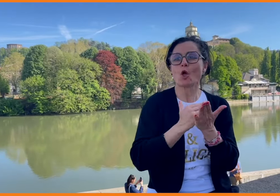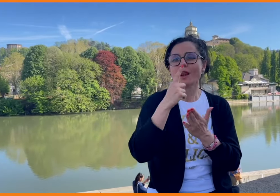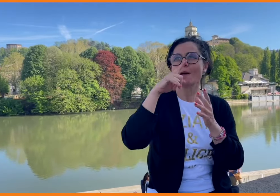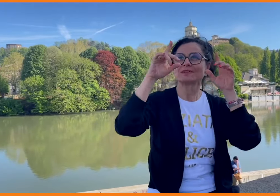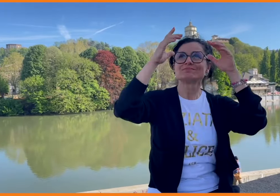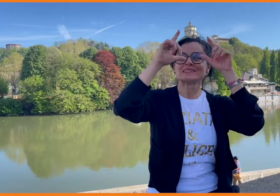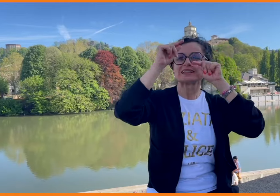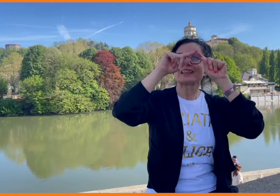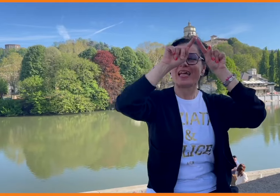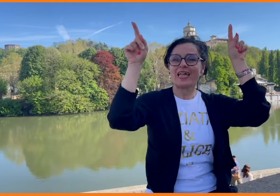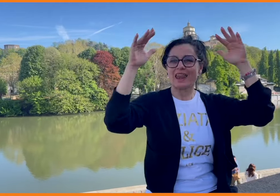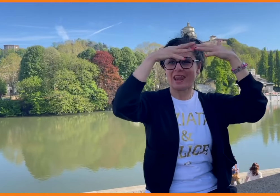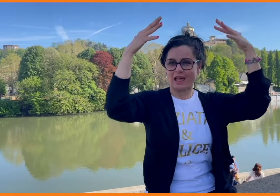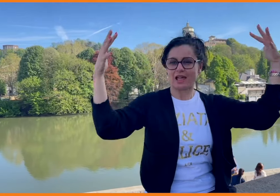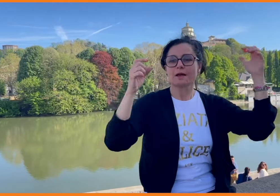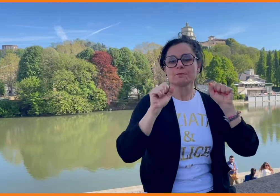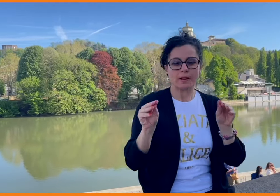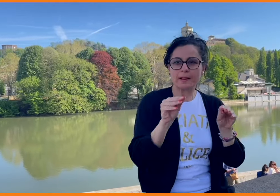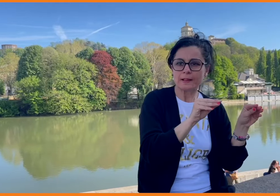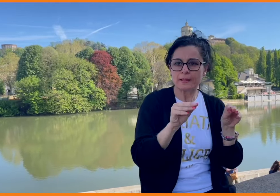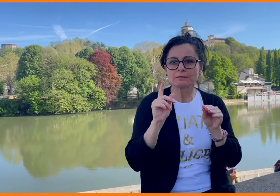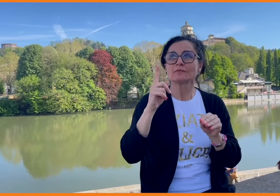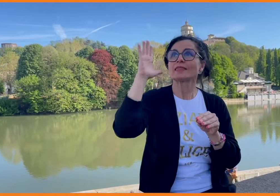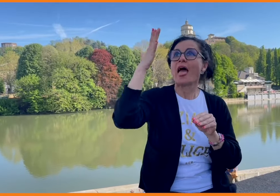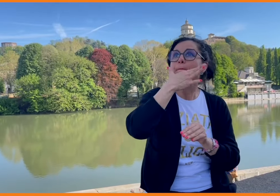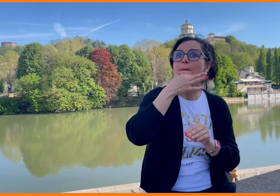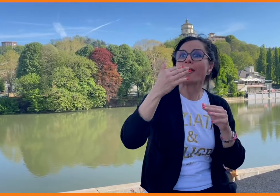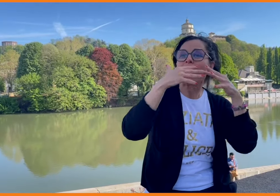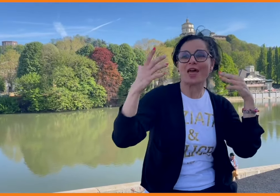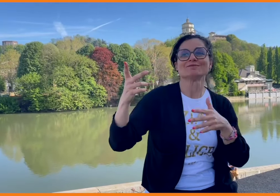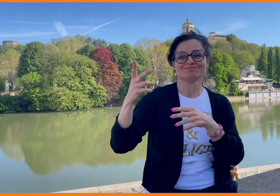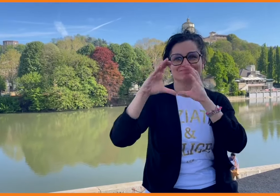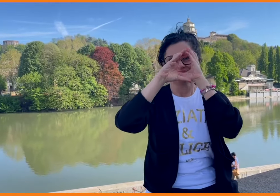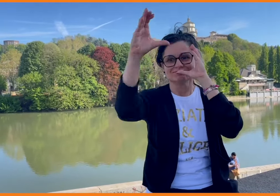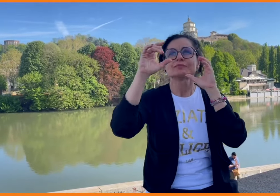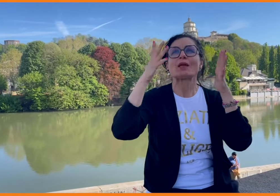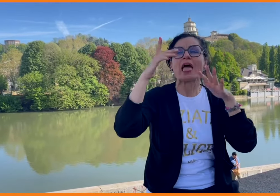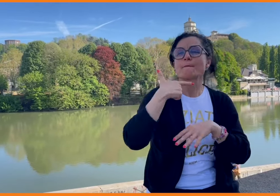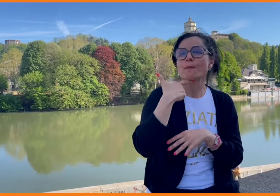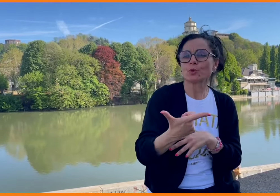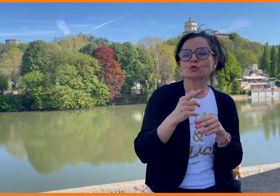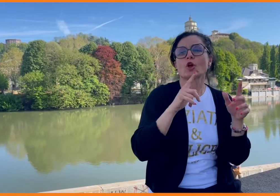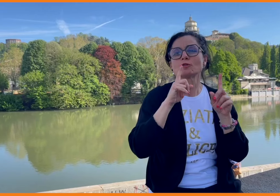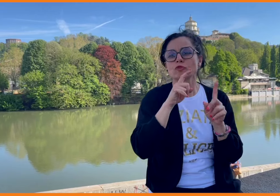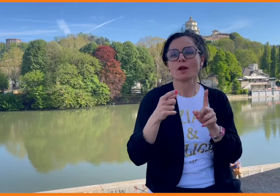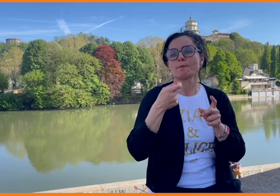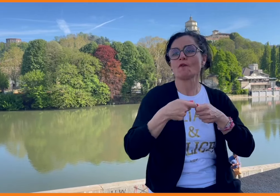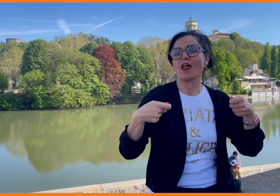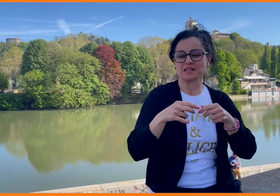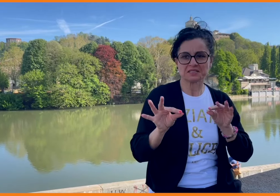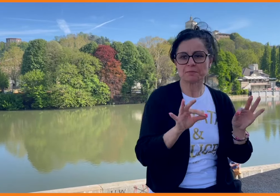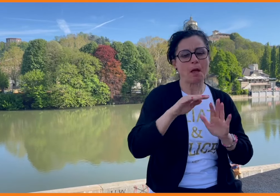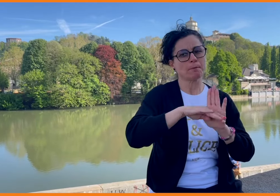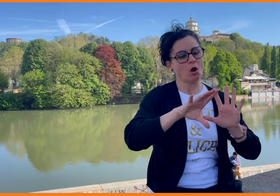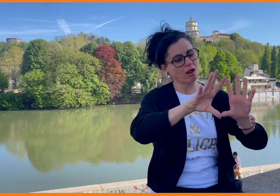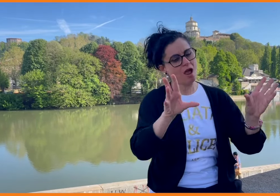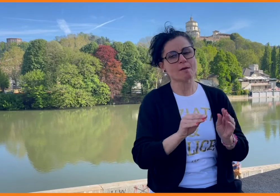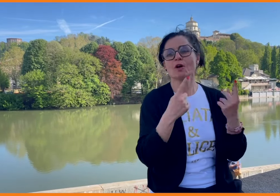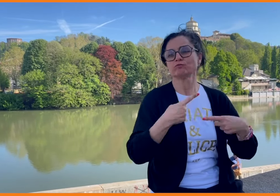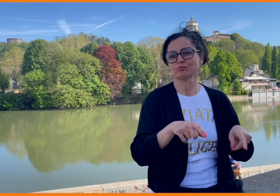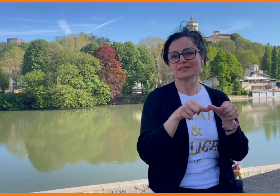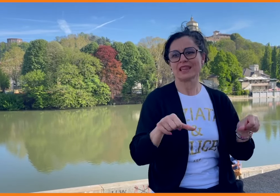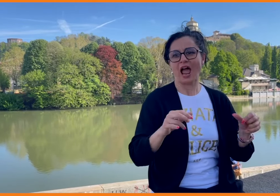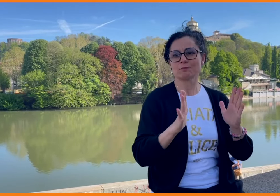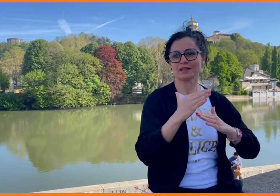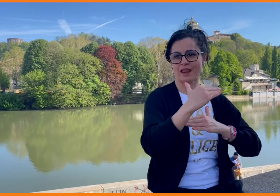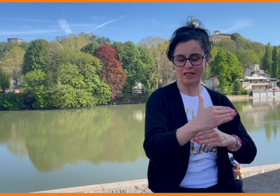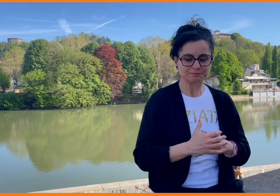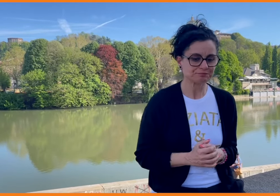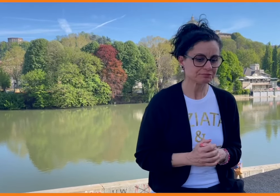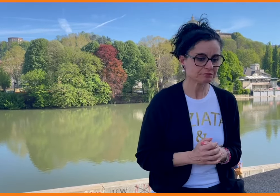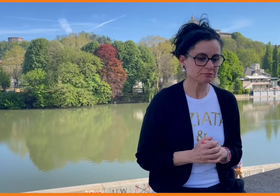l’osservazione astronomica che non potrà essere effettuata se il tempo è brutto. Se pur flessibile, il programma è questo che vi ho illustrato.